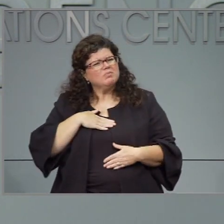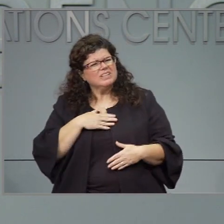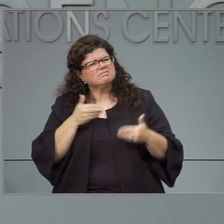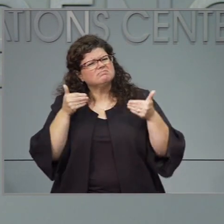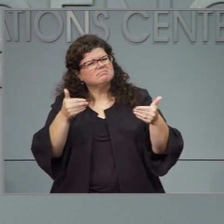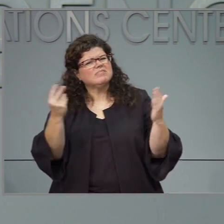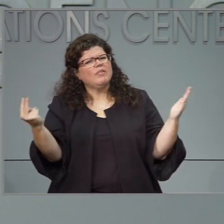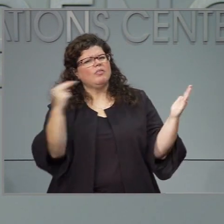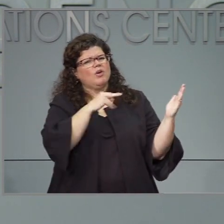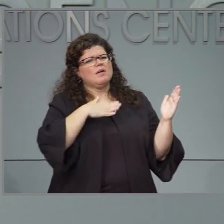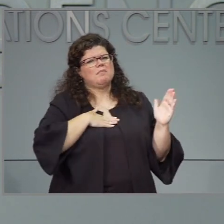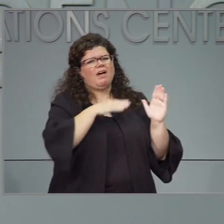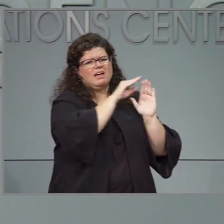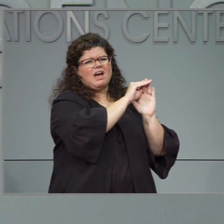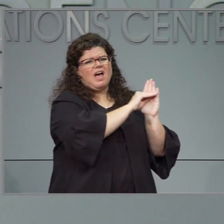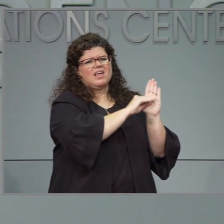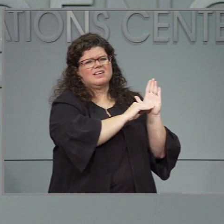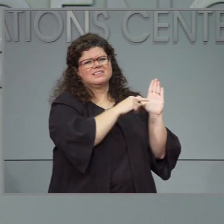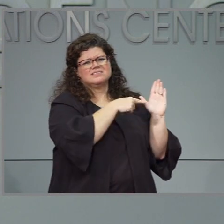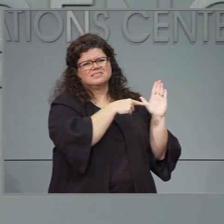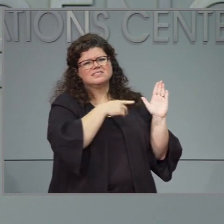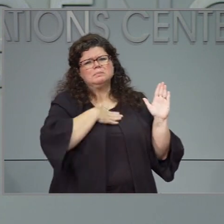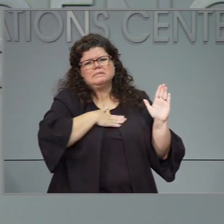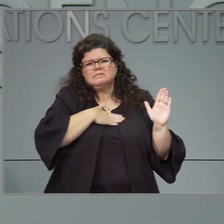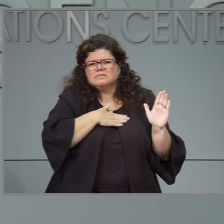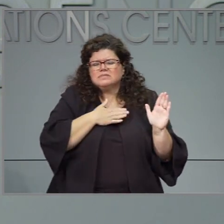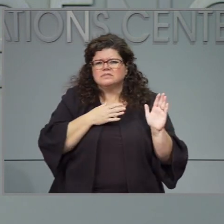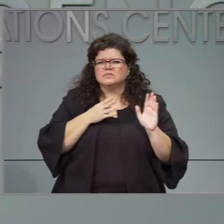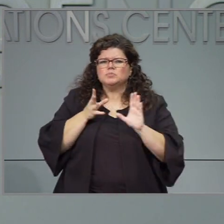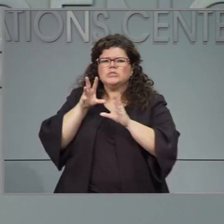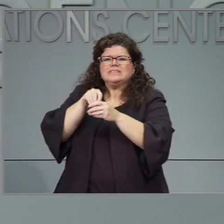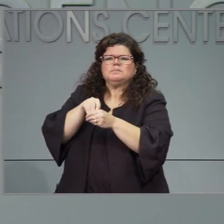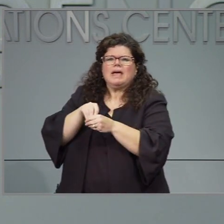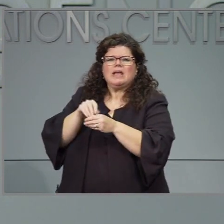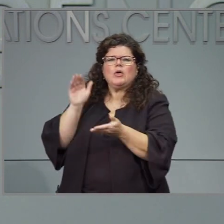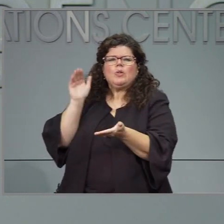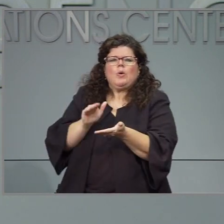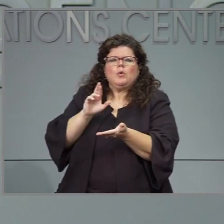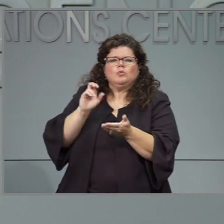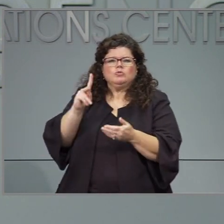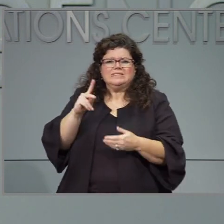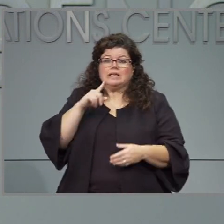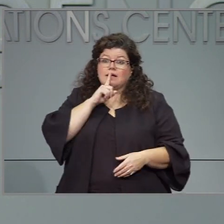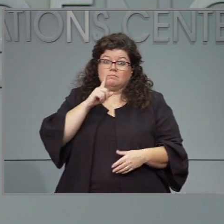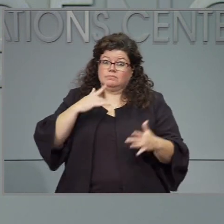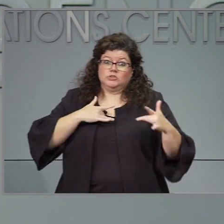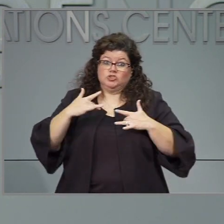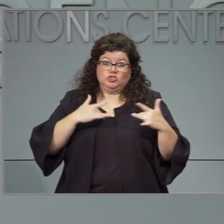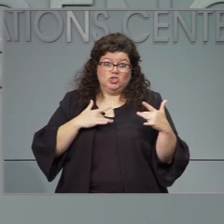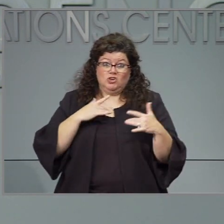por favor, be Inc esquíes que publicamos y en esas actividades que son de menor riesgo, particularmente lo que